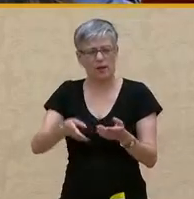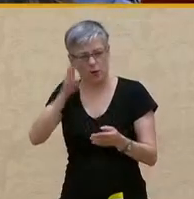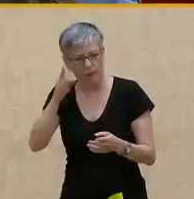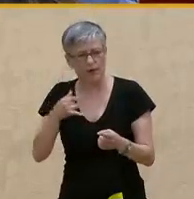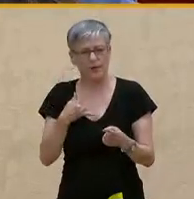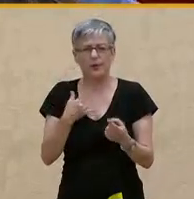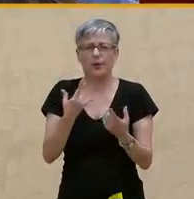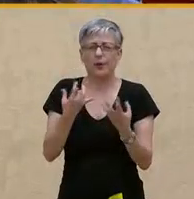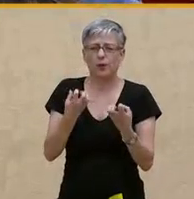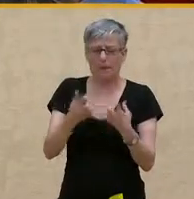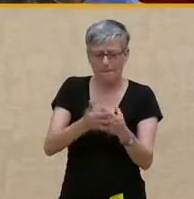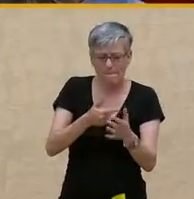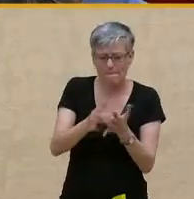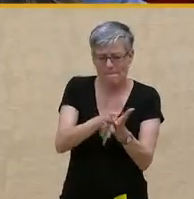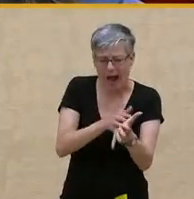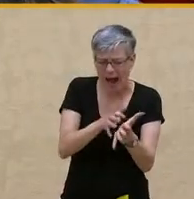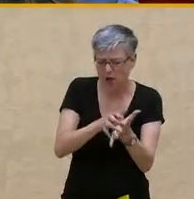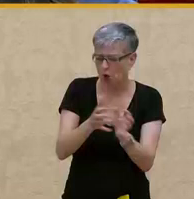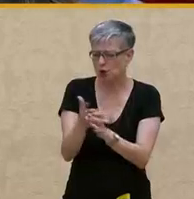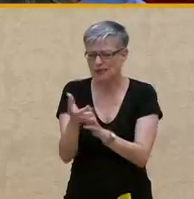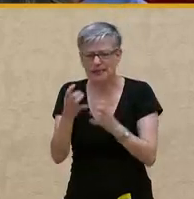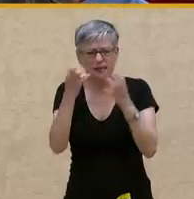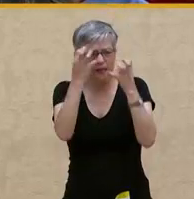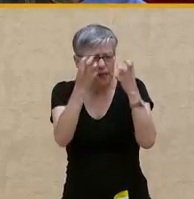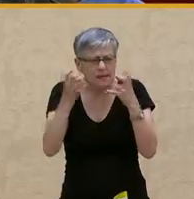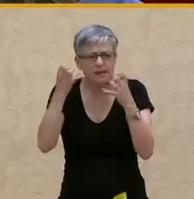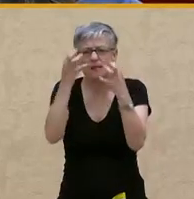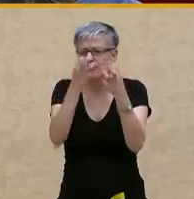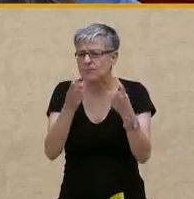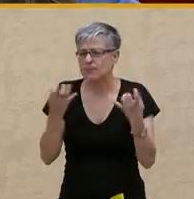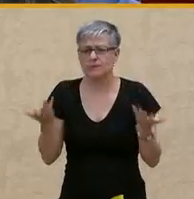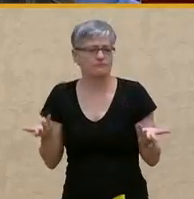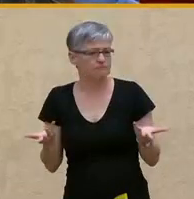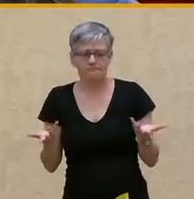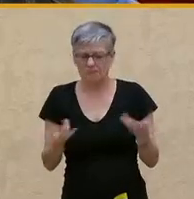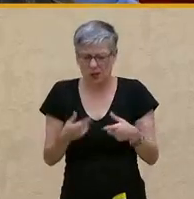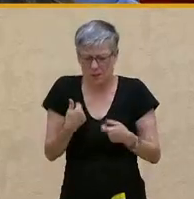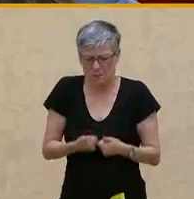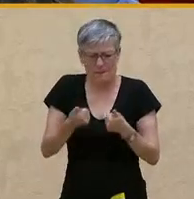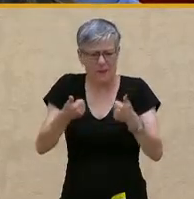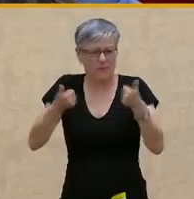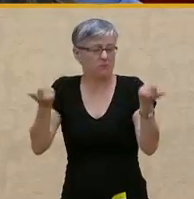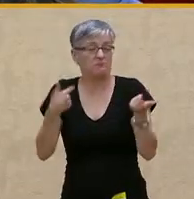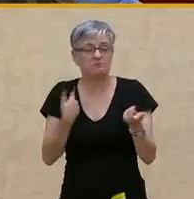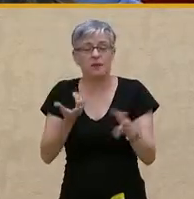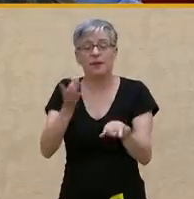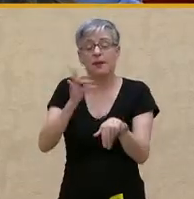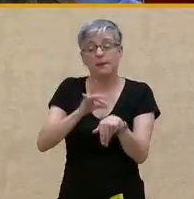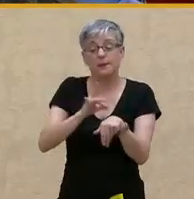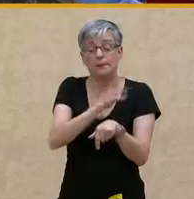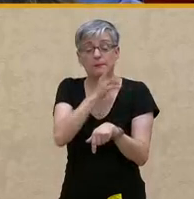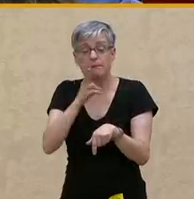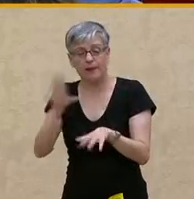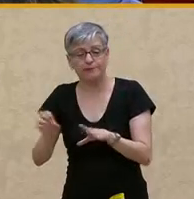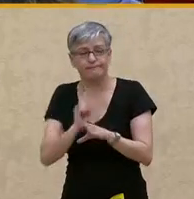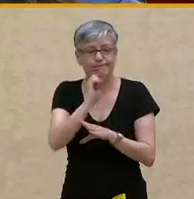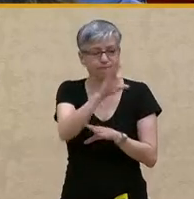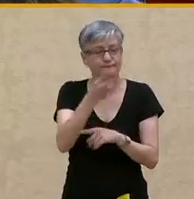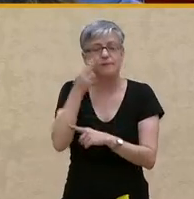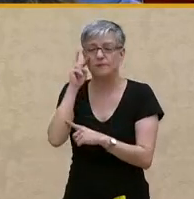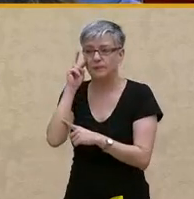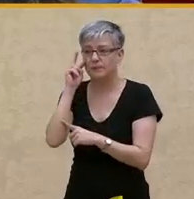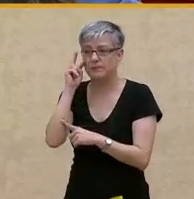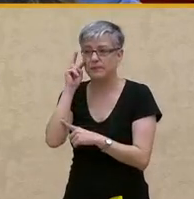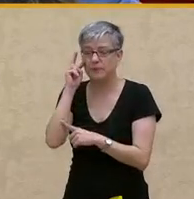mucho las manos, los ojos, y con mi madre fuimos a un especialista y me limpiaron, me pusieron unas